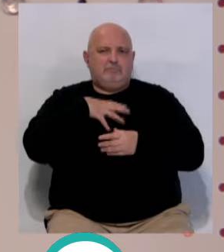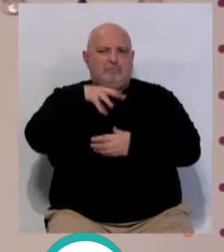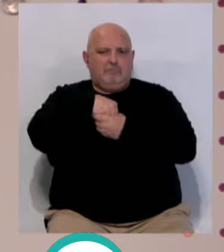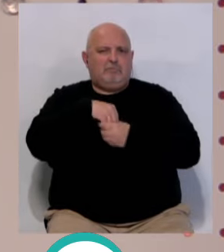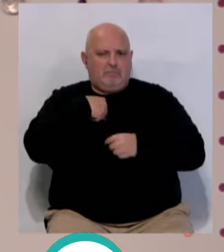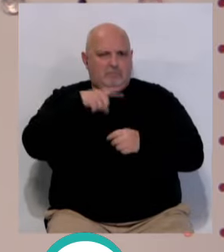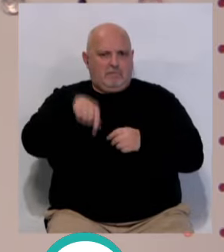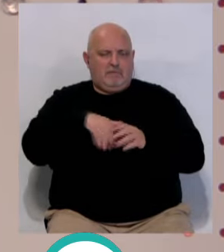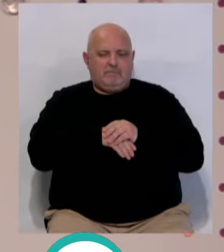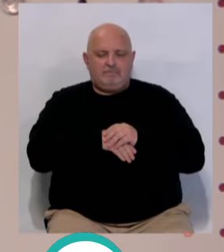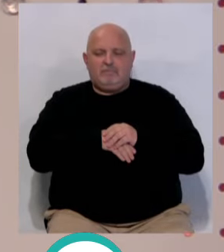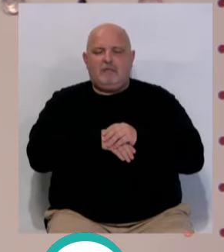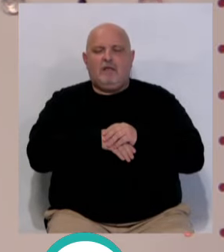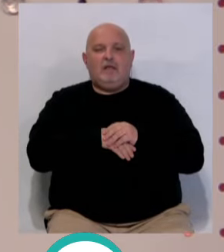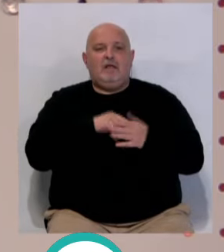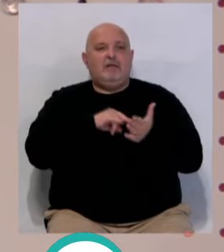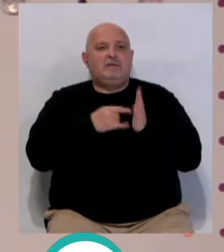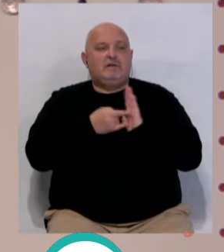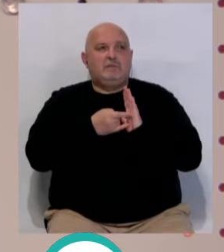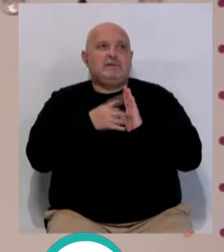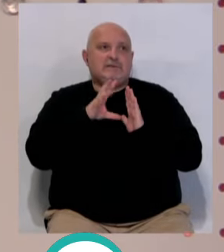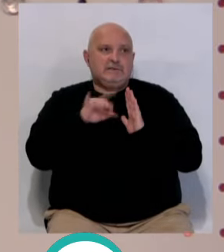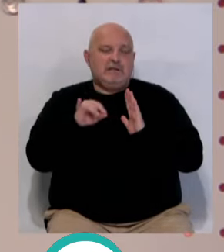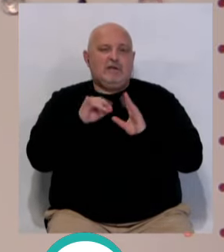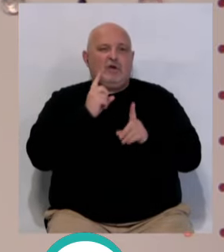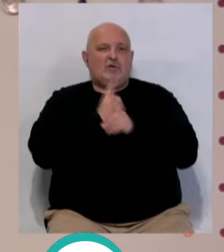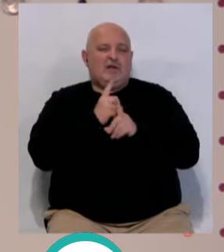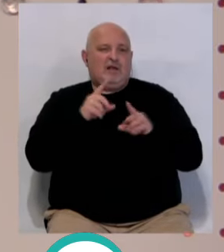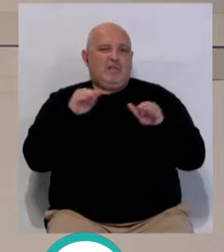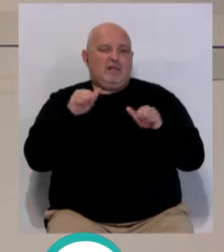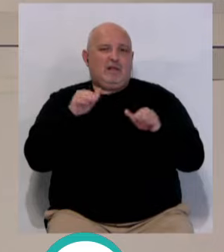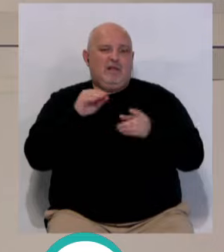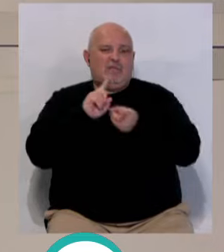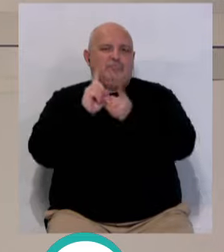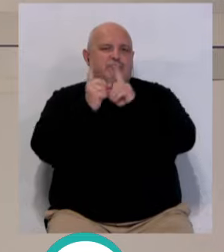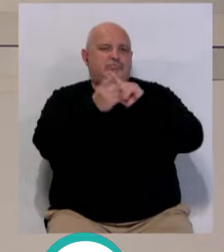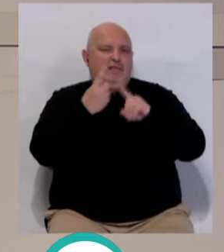ello el sistema Sí pero jugamos contra un rival que puede jugarte de muchas maneras distintas